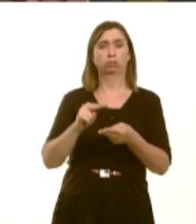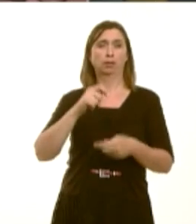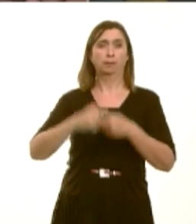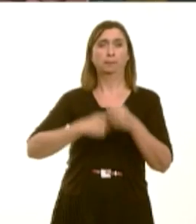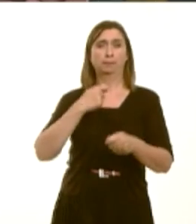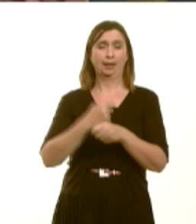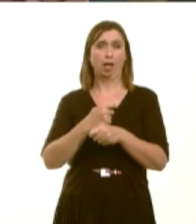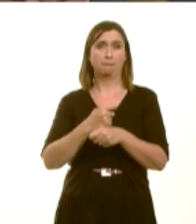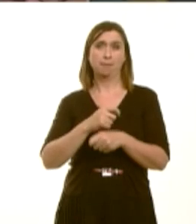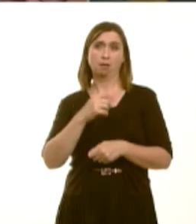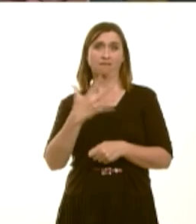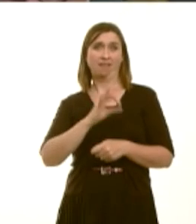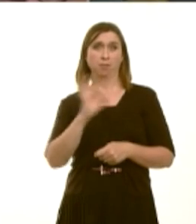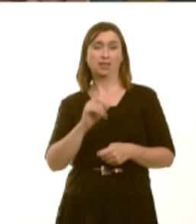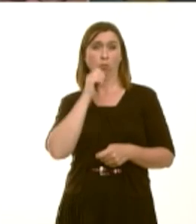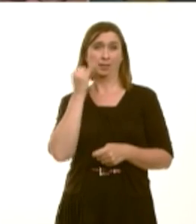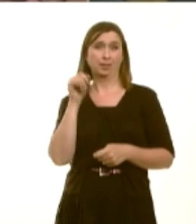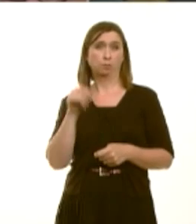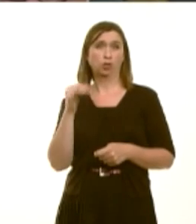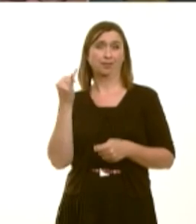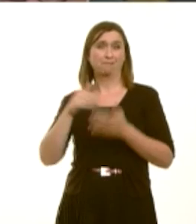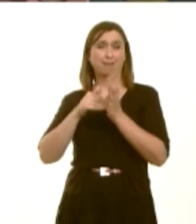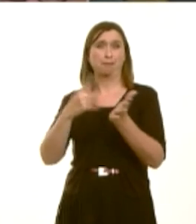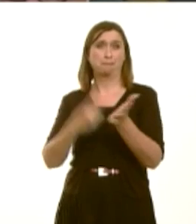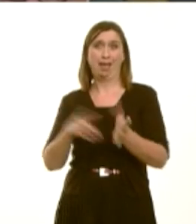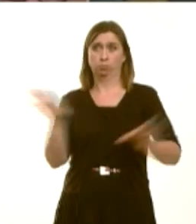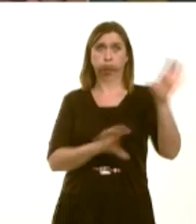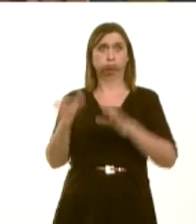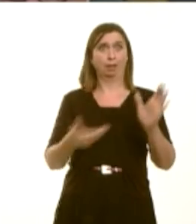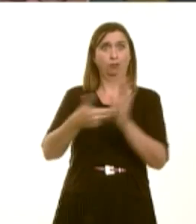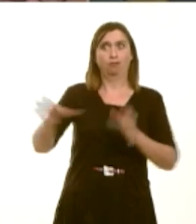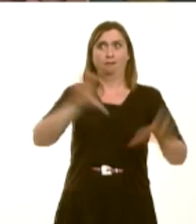i Breseli Sir Penfro. Yn y gorffennol cyn y gyllideb, rydych chi wedi cefnogi fy ngalwad